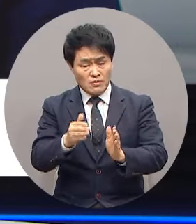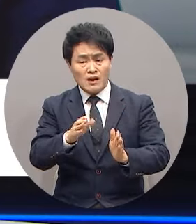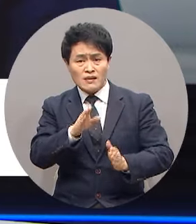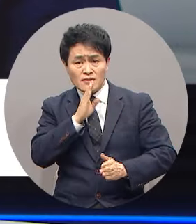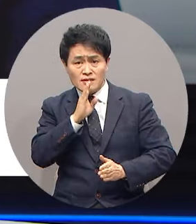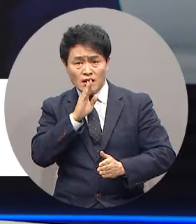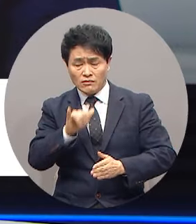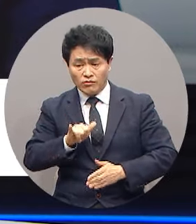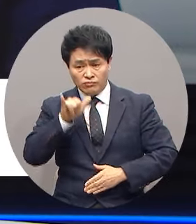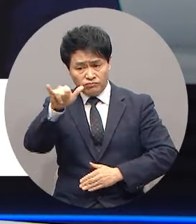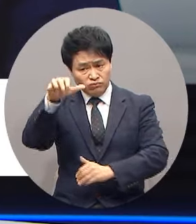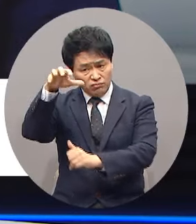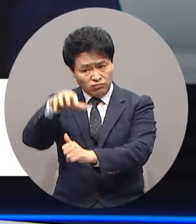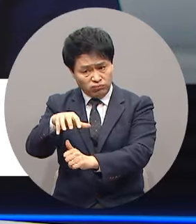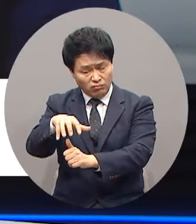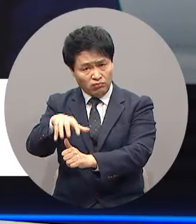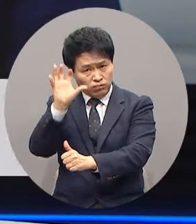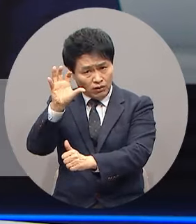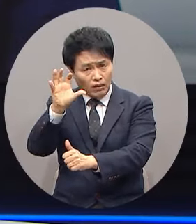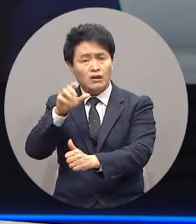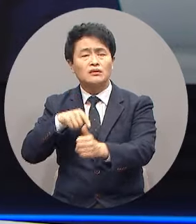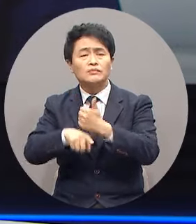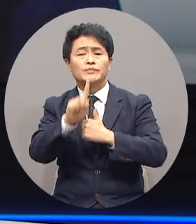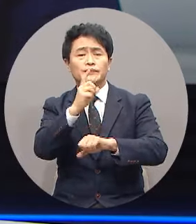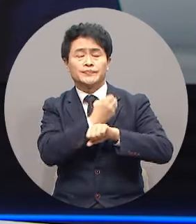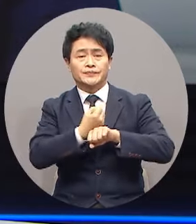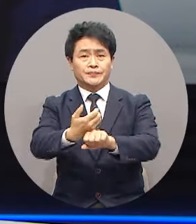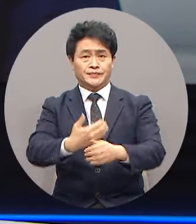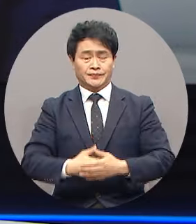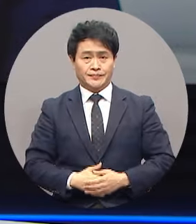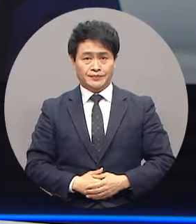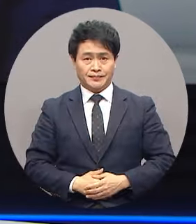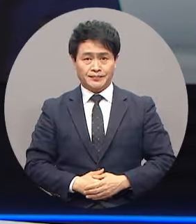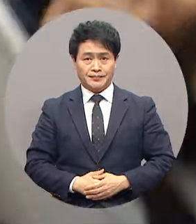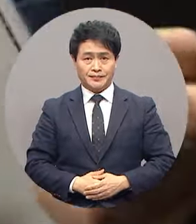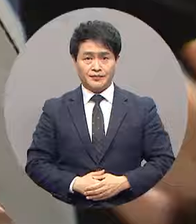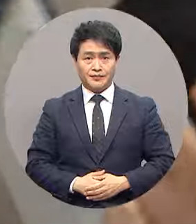조치하겠다며 사실상 출국 금지 해제 방침을 시사했습니다.